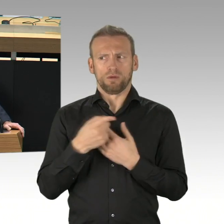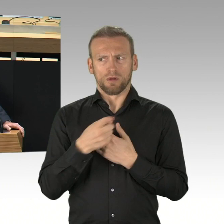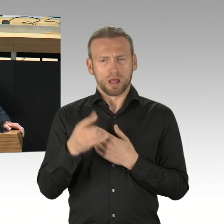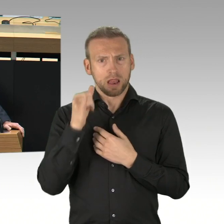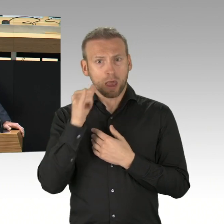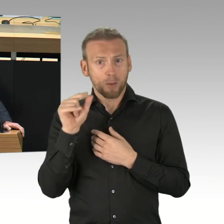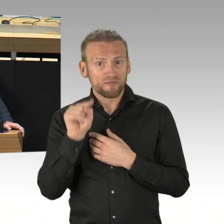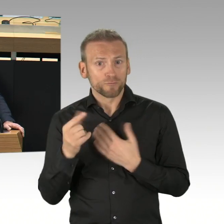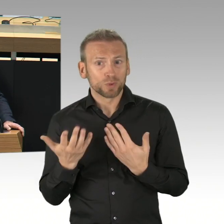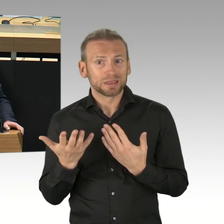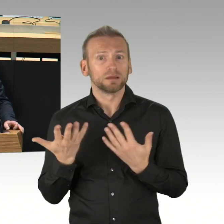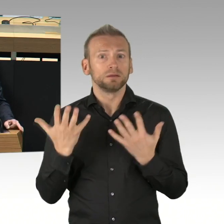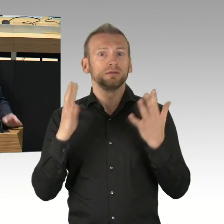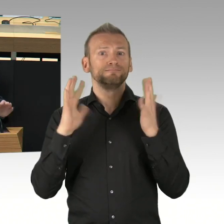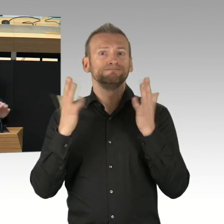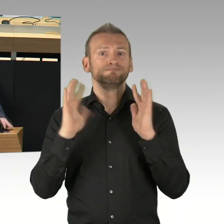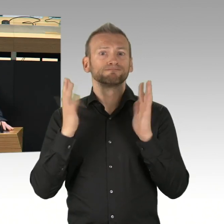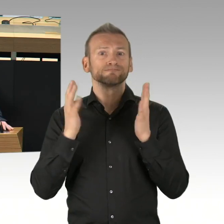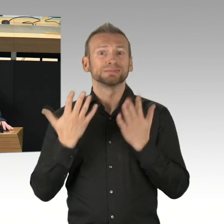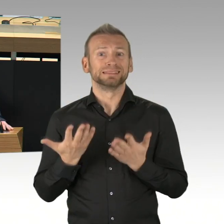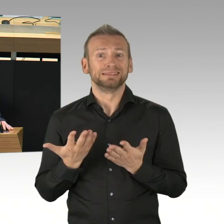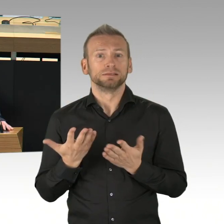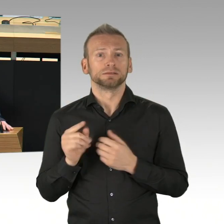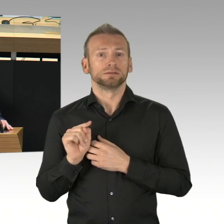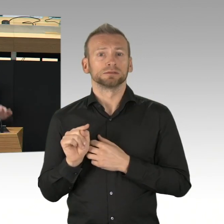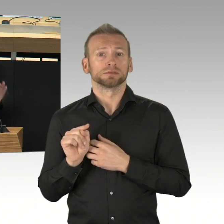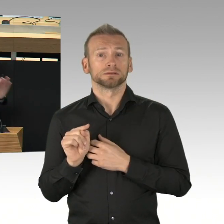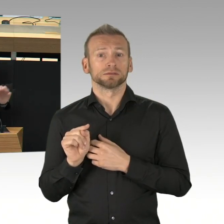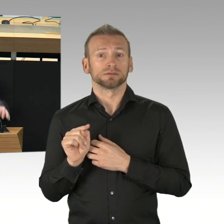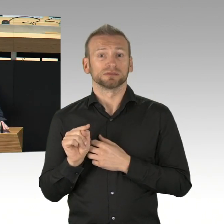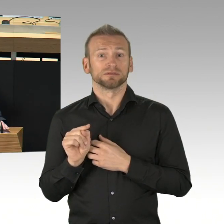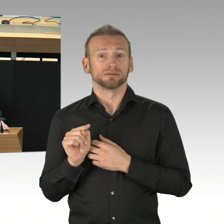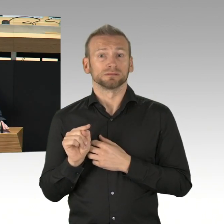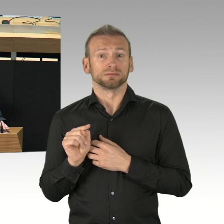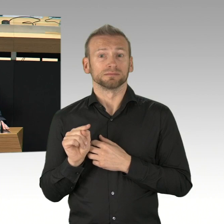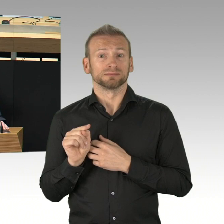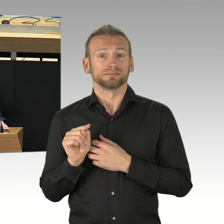Wie bitter wird das für die Mieter sein, denen Sie abverlangen wollen,